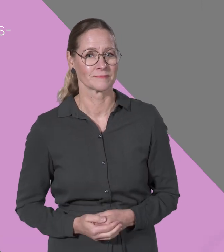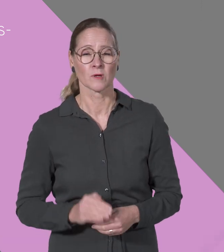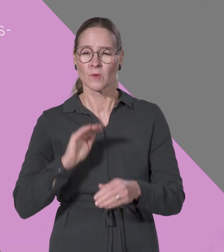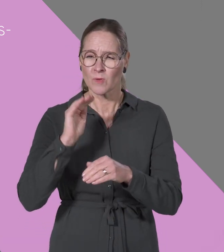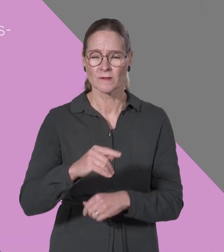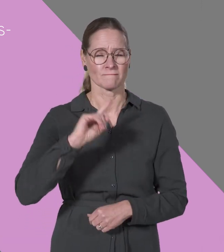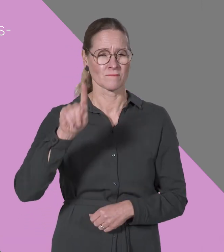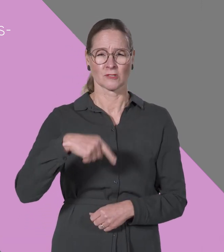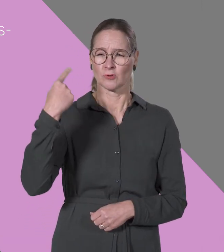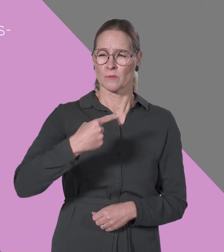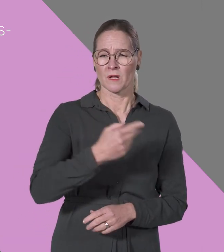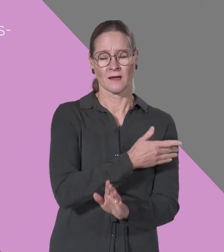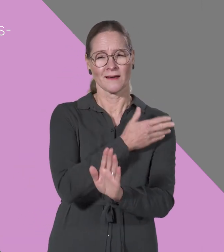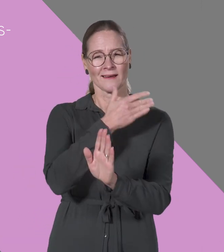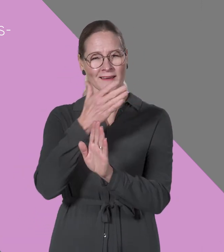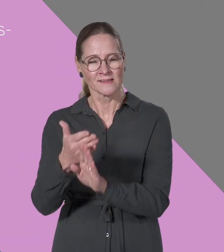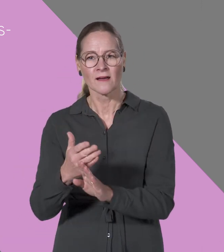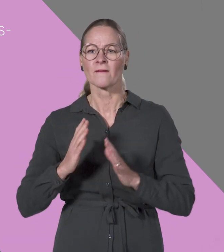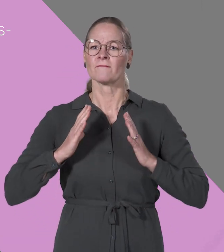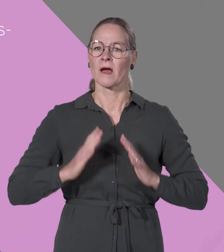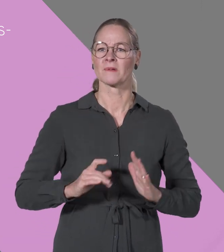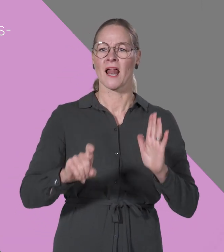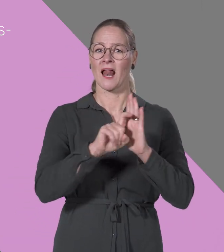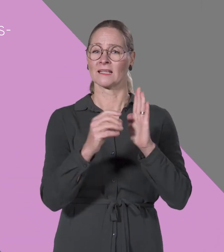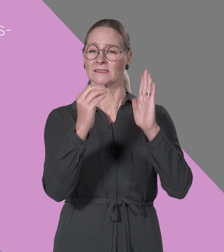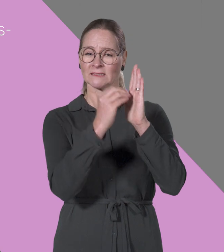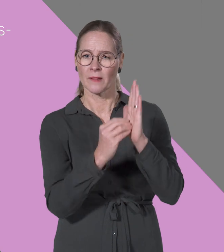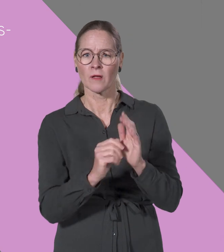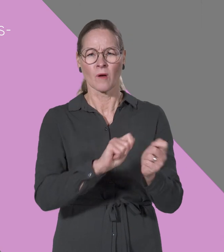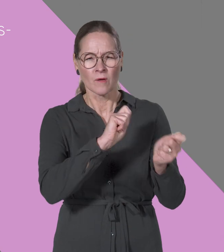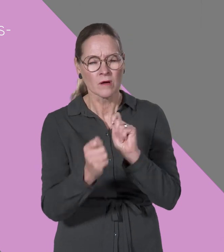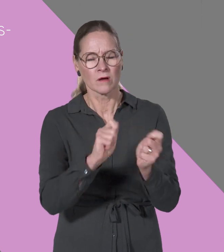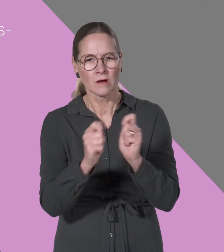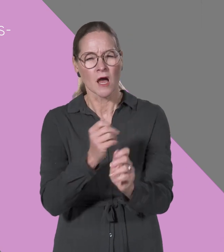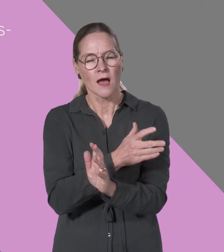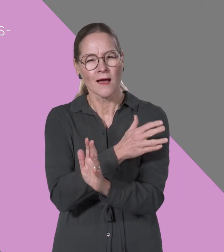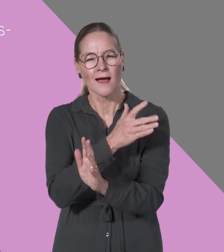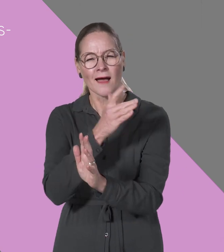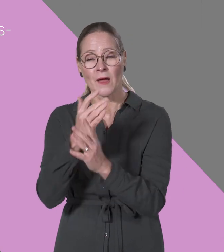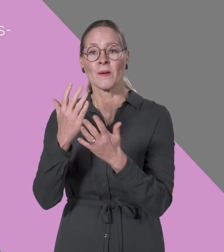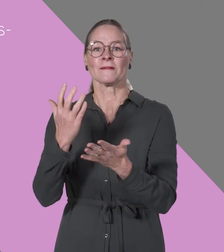Yli vuosikymmenen ajan jatkunut vammaislainsäädännön uudistamistyö -